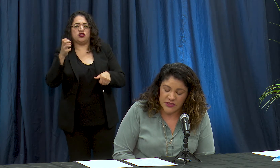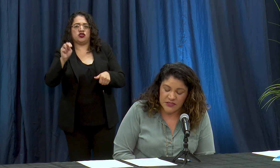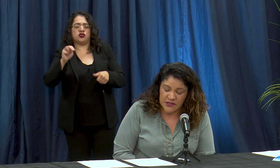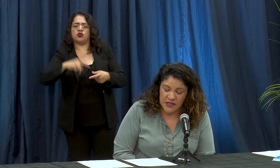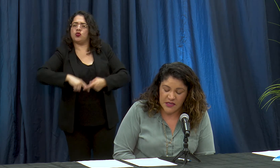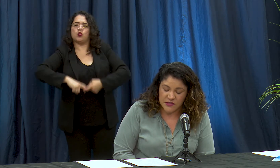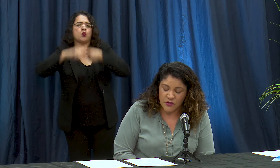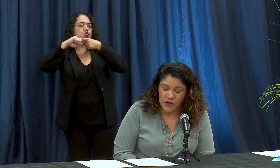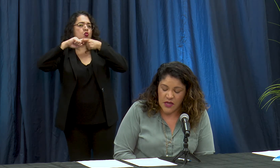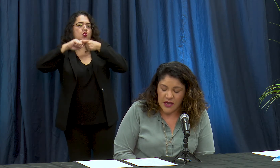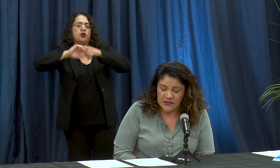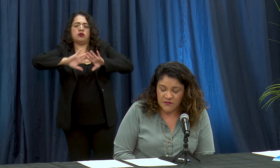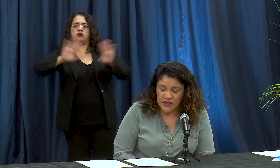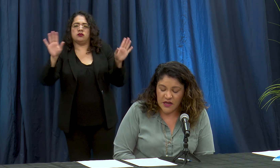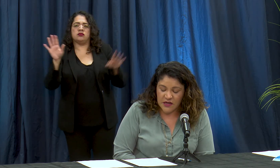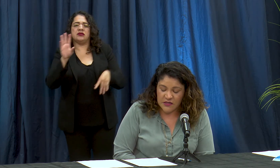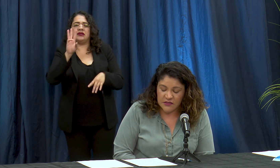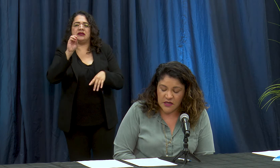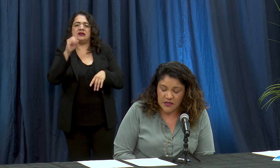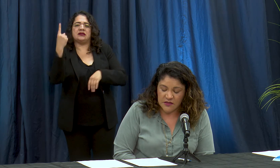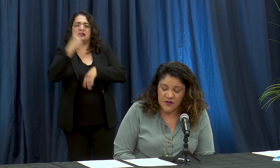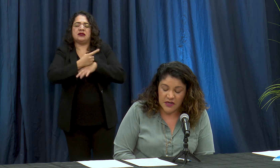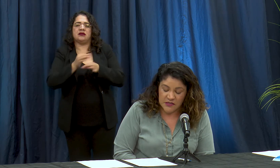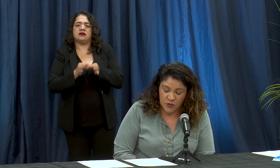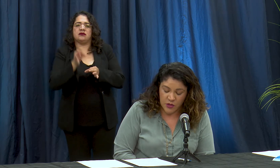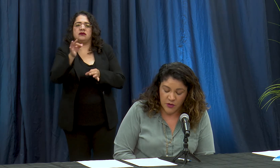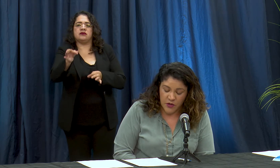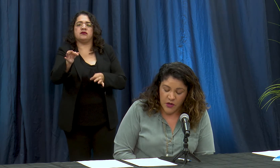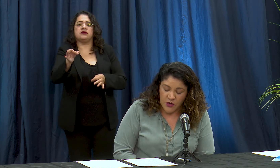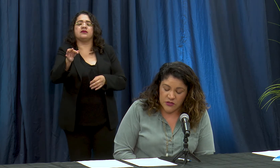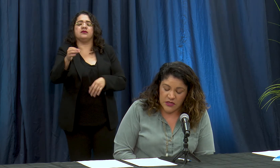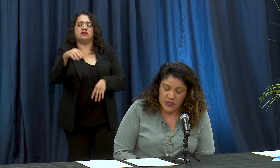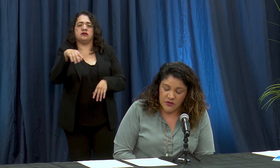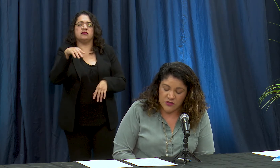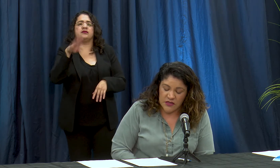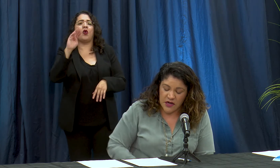Sesenta diazo hasta final days hasta finales de julio Los Angelenos tendrán